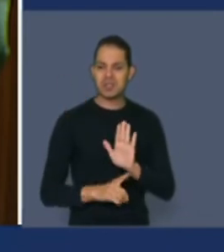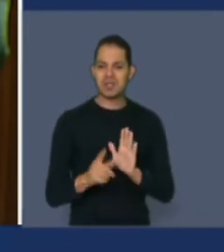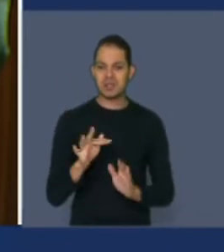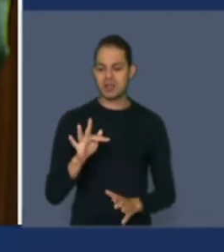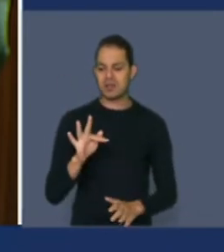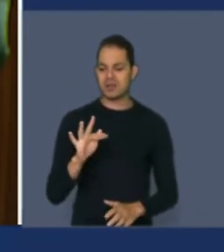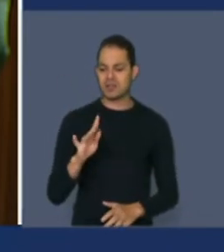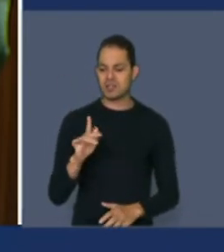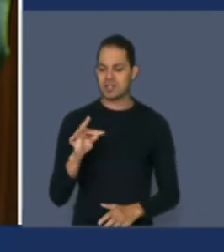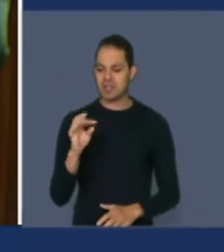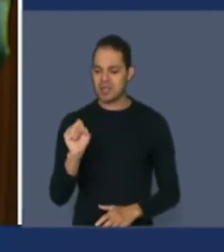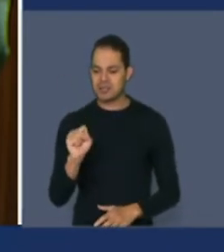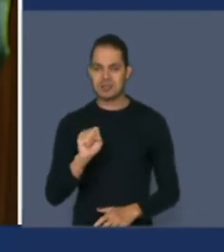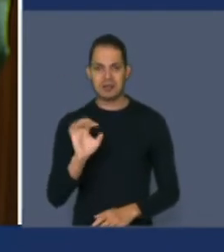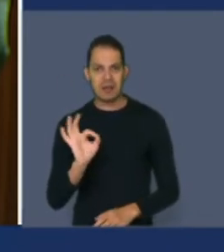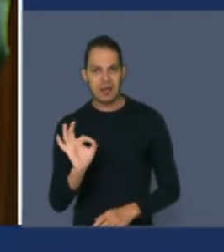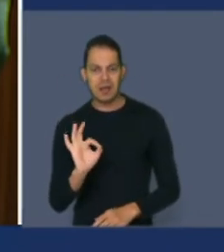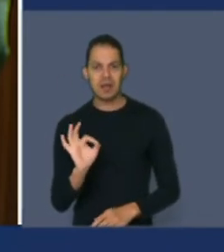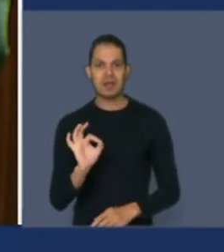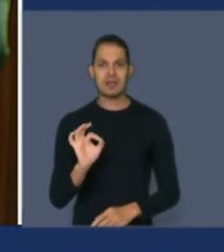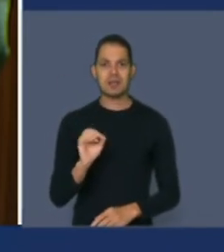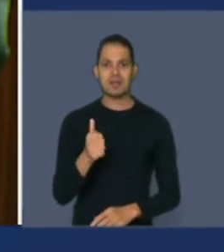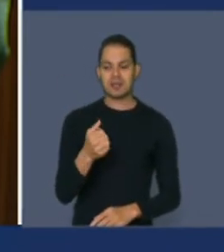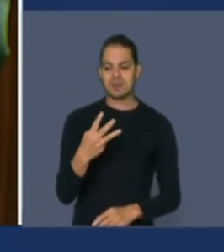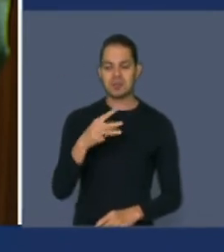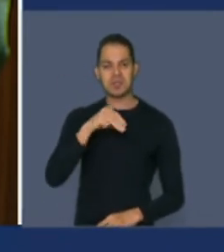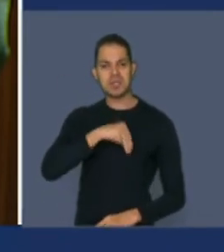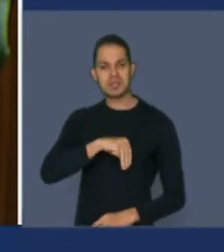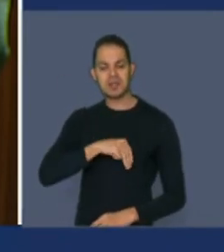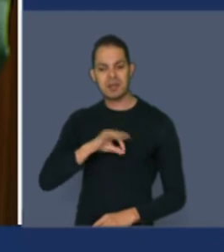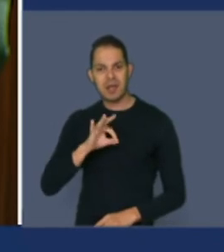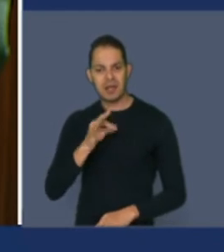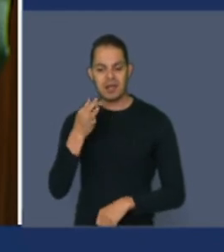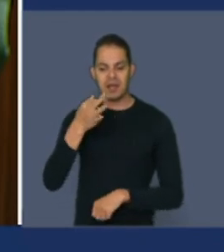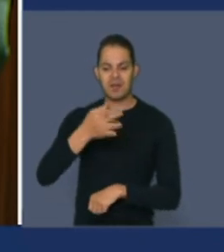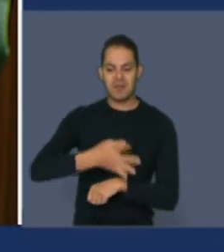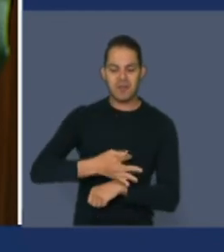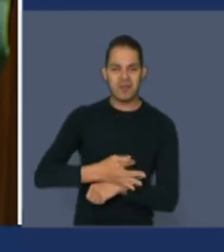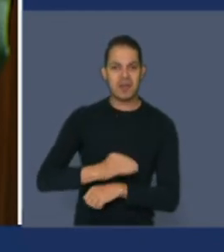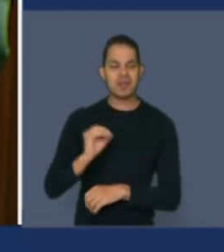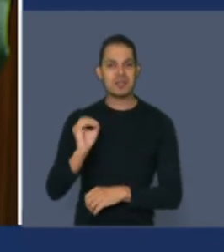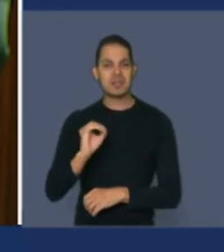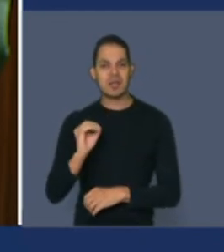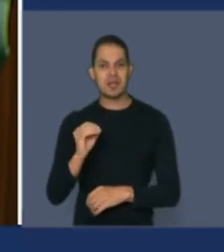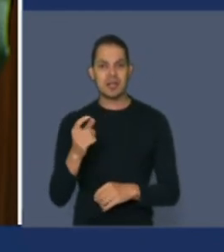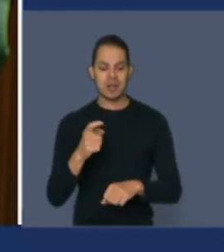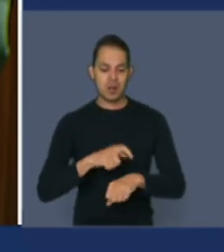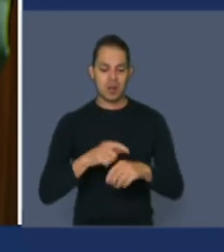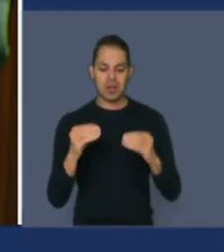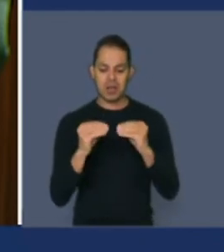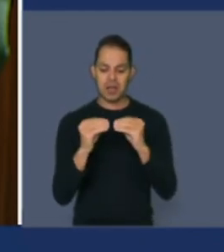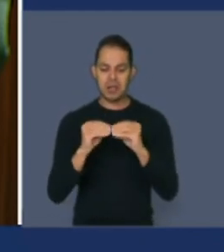SEM DIREITO A FGTS, A 13 ° , A FÉ RIAS, HORA EXTRA MAIS BARATA. OU SEJA, O QUE É ISSO QUE A GENTE ESTÁ FAZENDO COM O BRASIL, ALIÁS, QUE VOCÊS